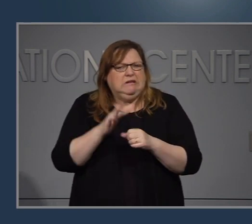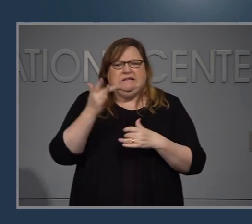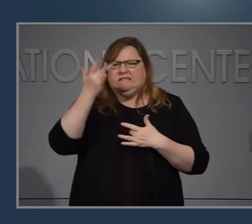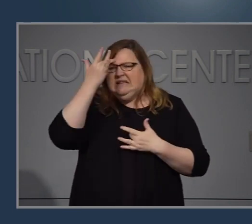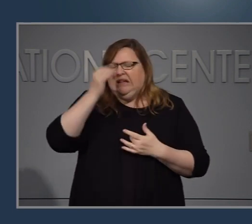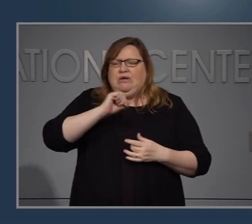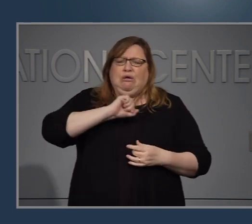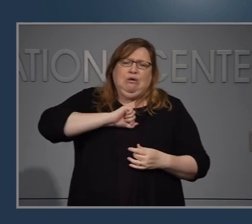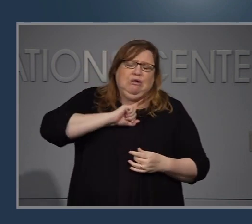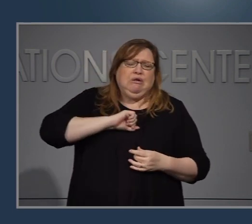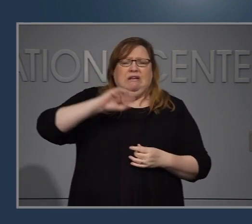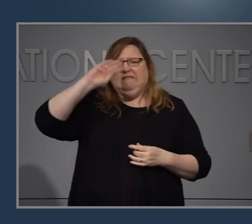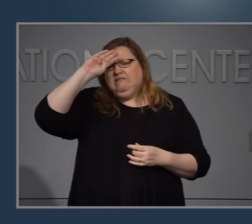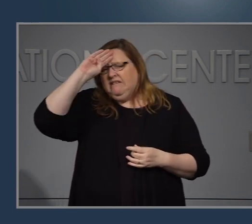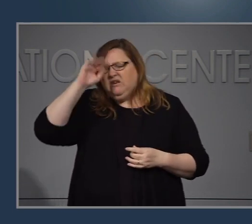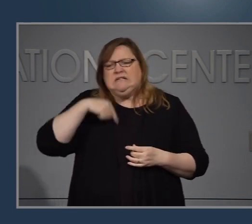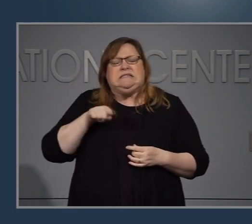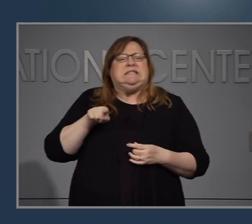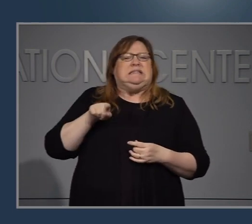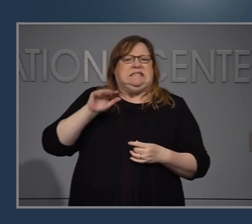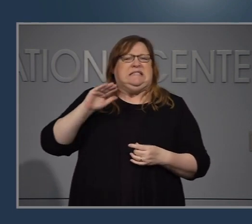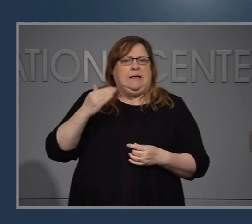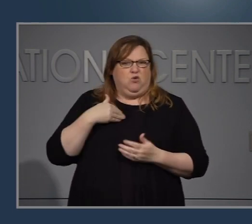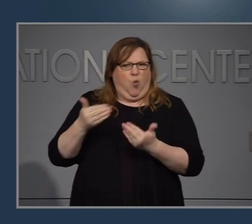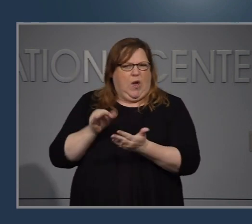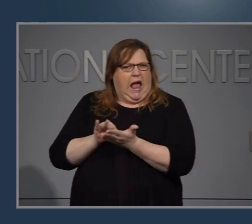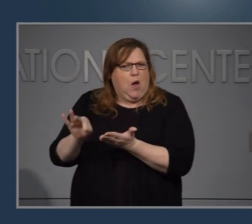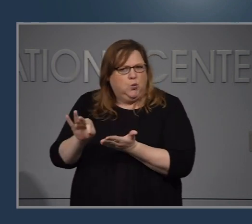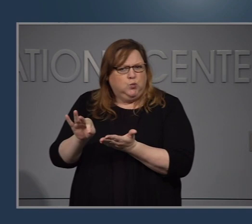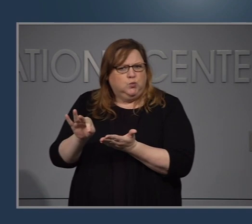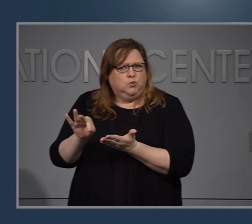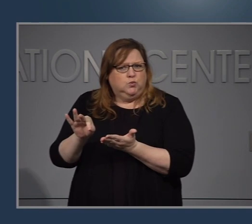Estamos observando aquí la línea roja o amarilla. Pueden ver que está en línea está